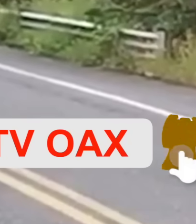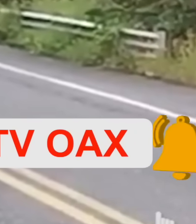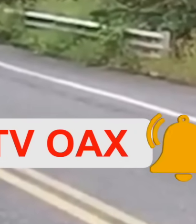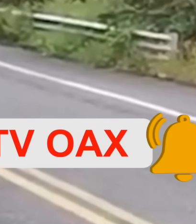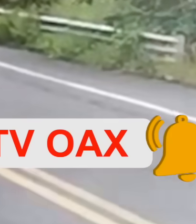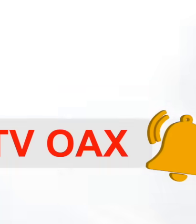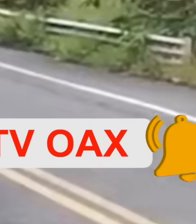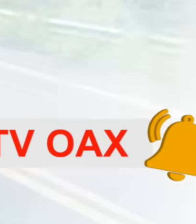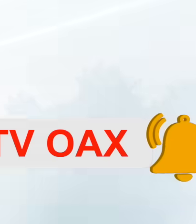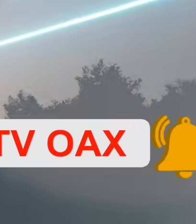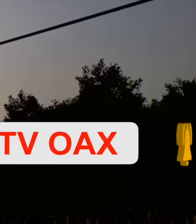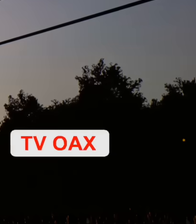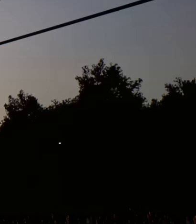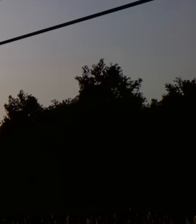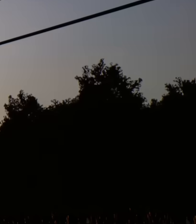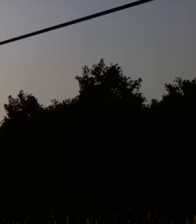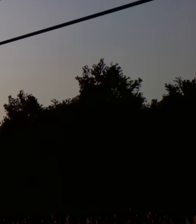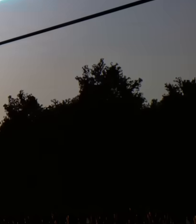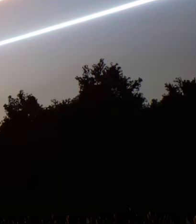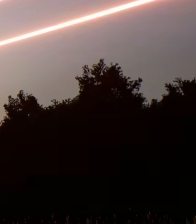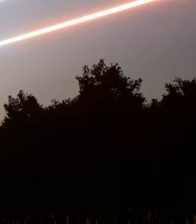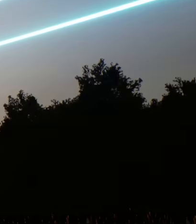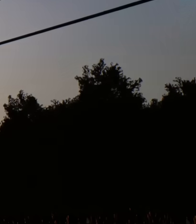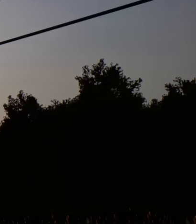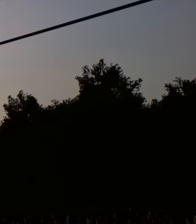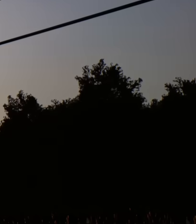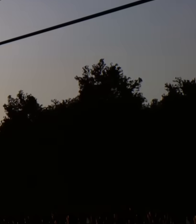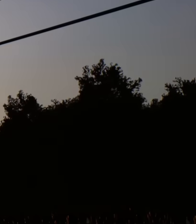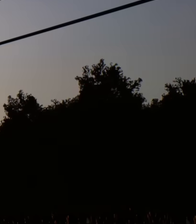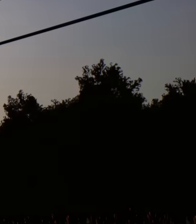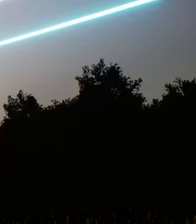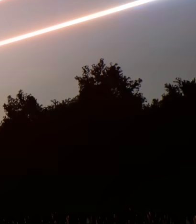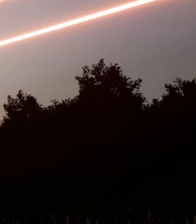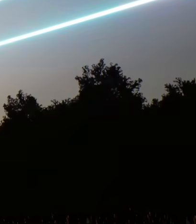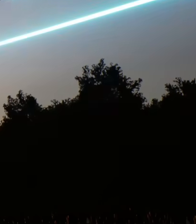el fortalecimiento del sistema eléctrico nacional, la inauguración de nuevas centrales